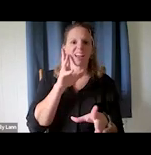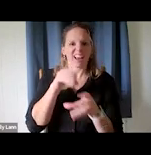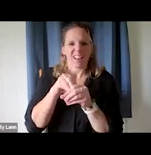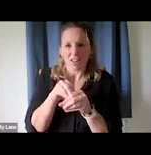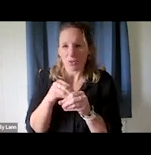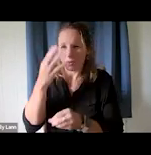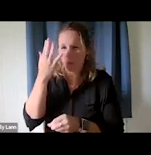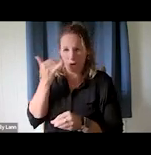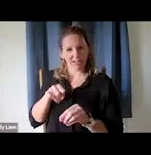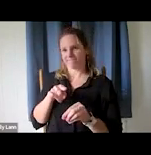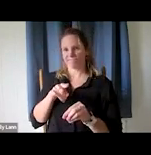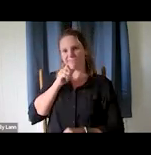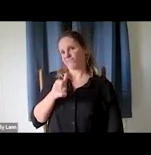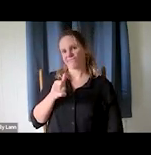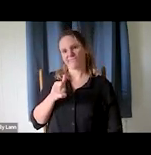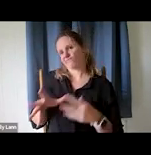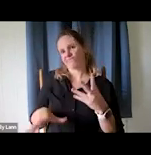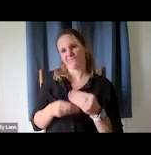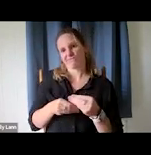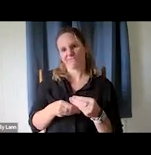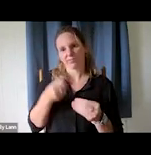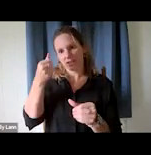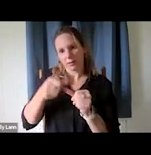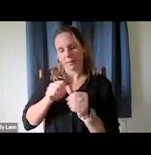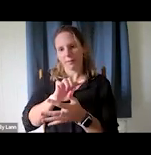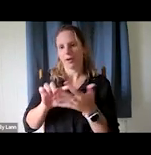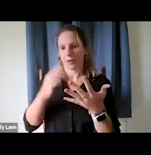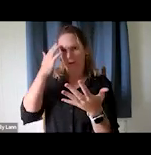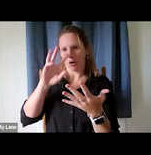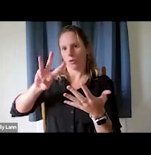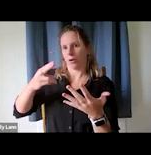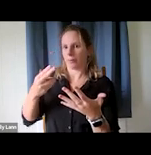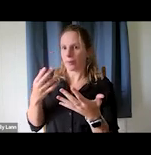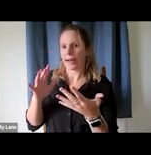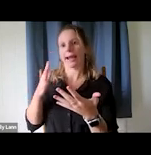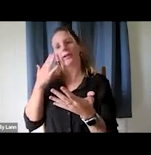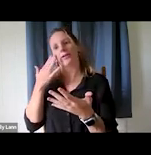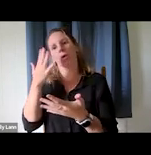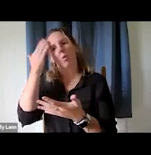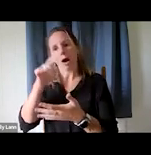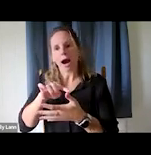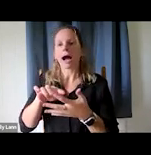de la razón del uso. Así que recuerden esas cinco preguntas de las que siempre hablan en clase de inglés. Es necesario utilizarlas todas